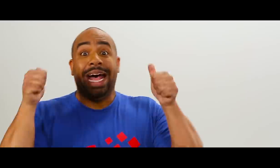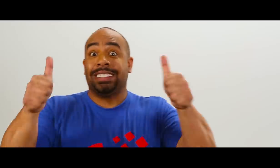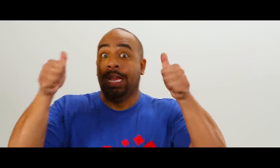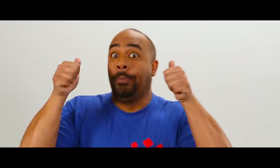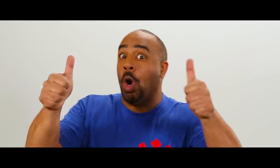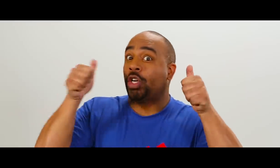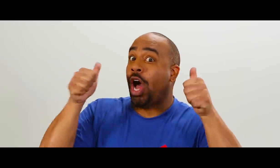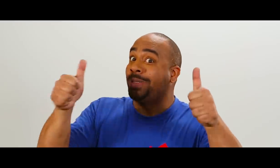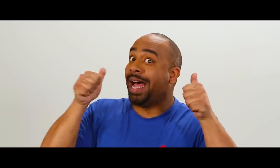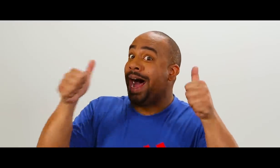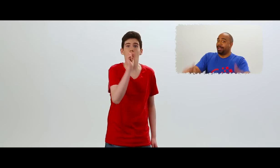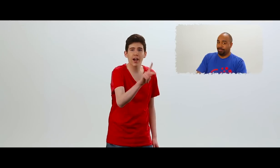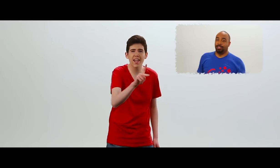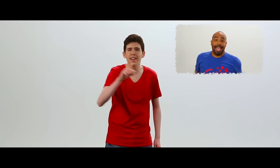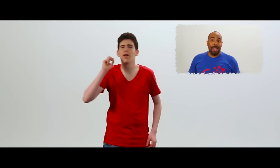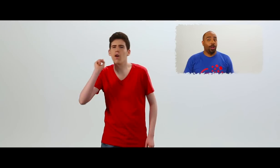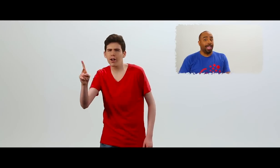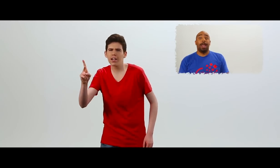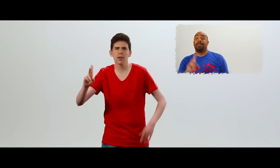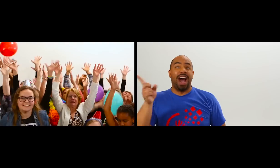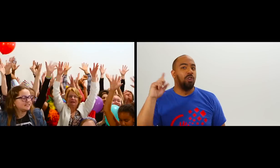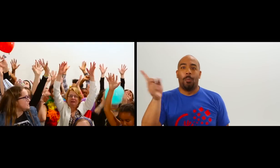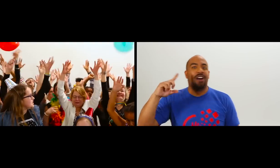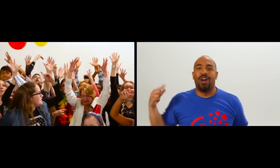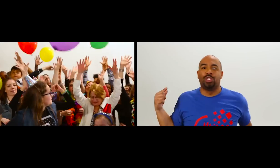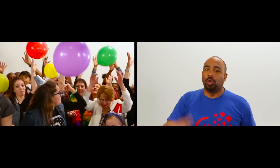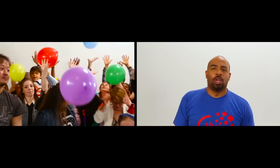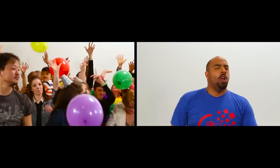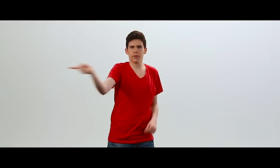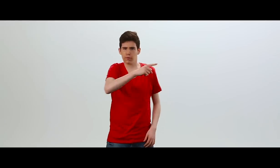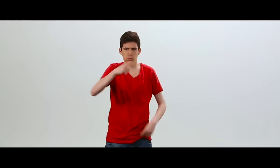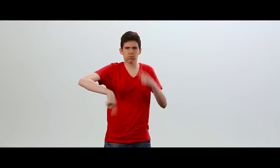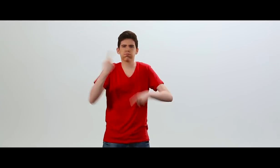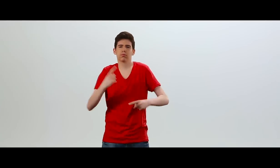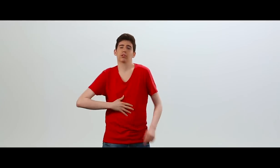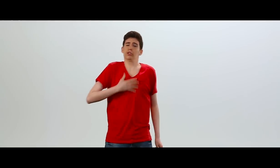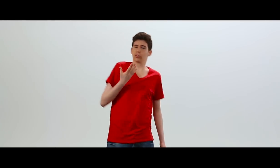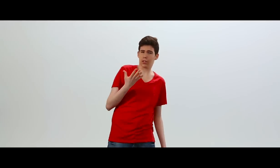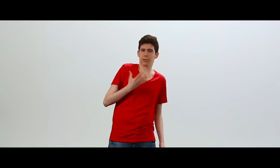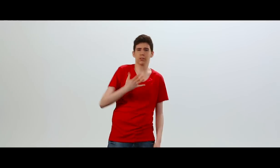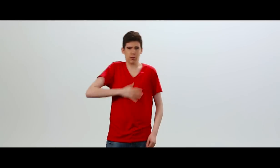c'est bon comme ça !! OK OK !! Bravo bravo à tous vous maitrisez " le j'aime j'aime pas"